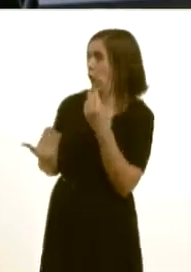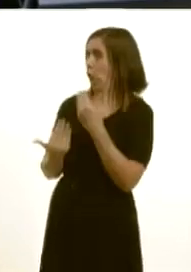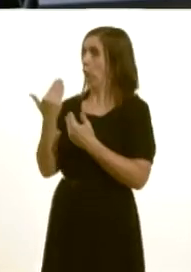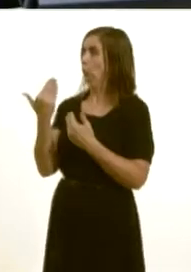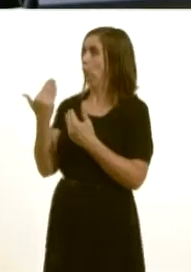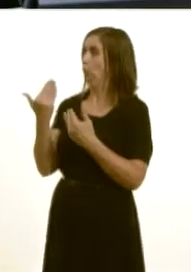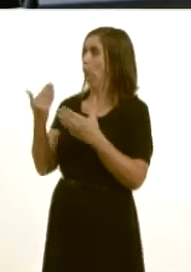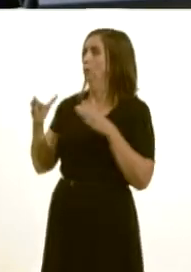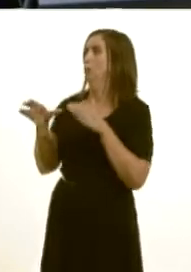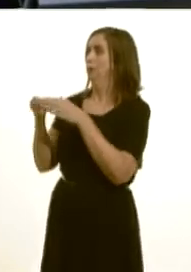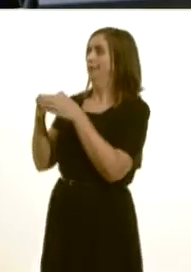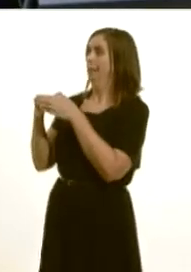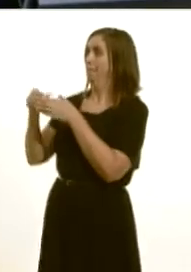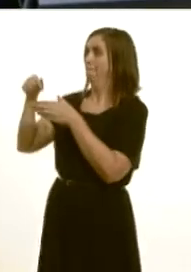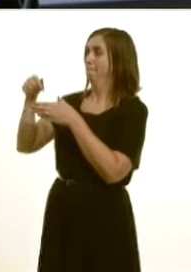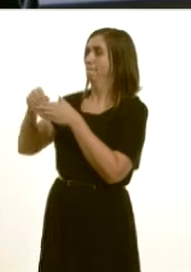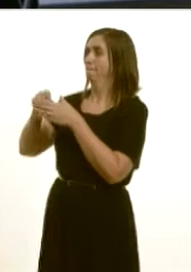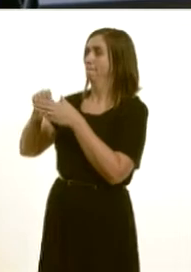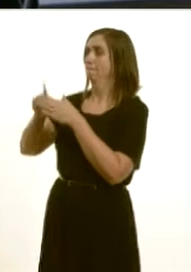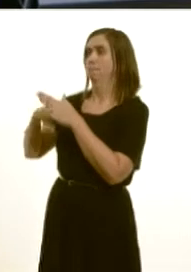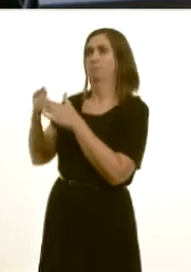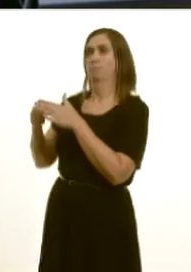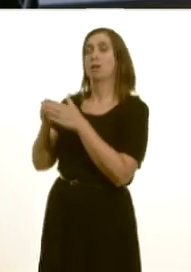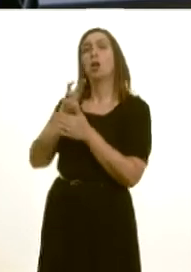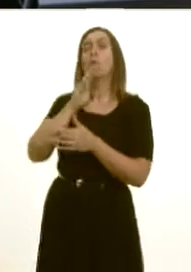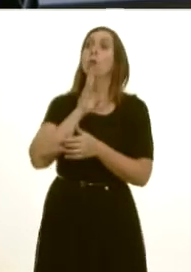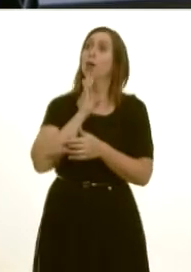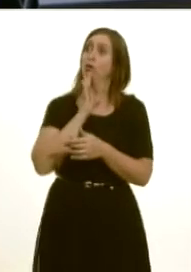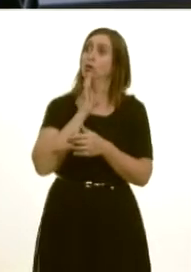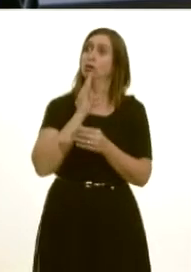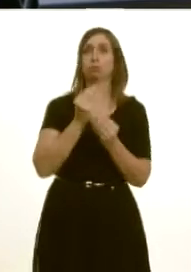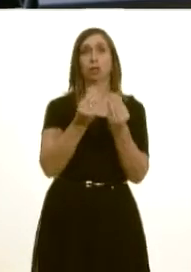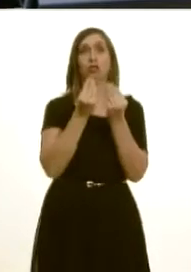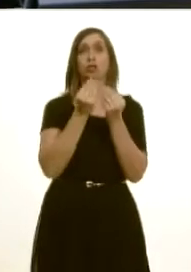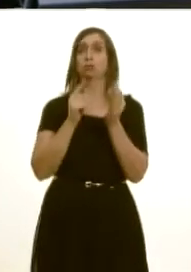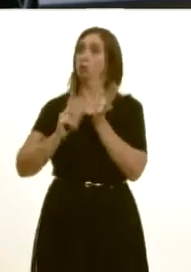mynd i helpu gyda hyn. Ynglyn ag addysg drwy gyfrwng yr iaith Gymraeg, mae’n rhaid i